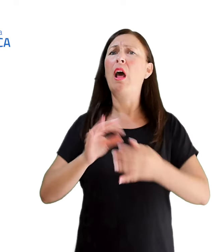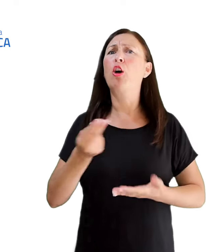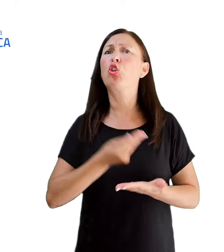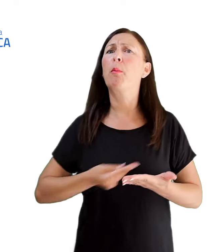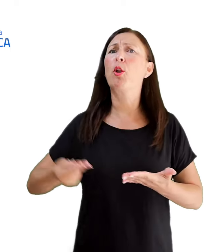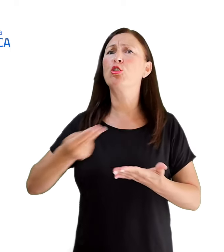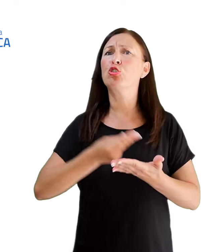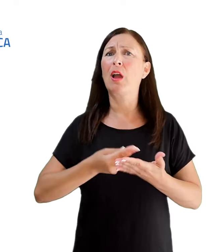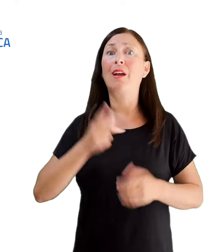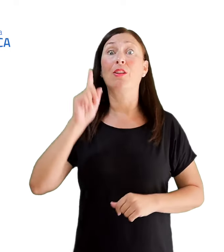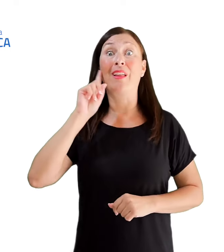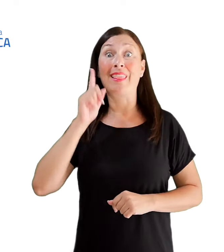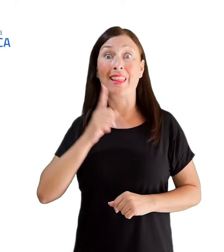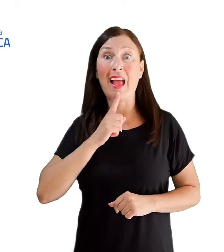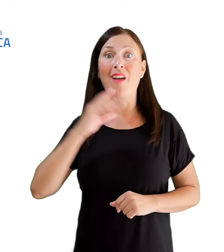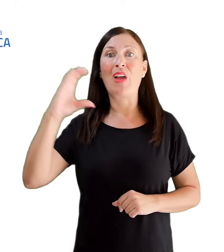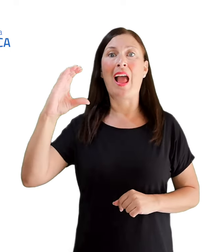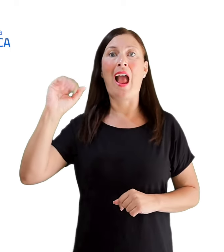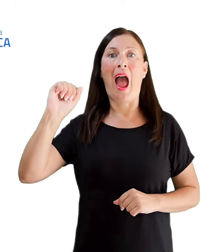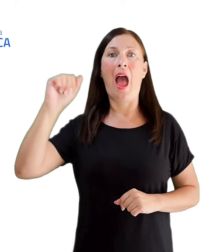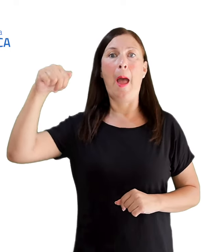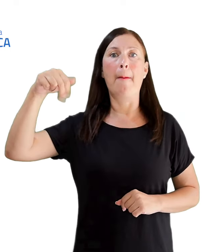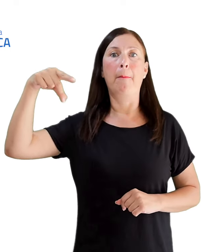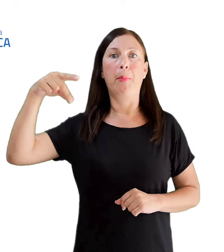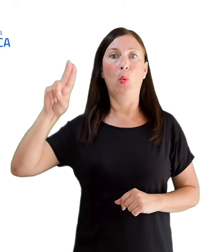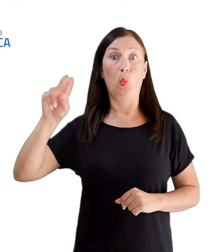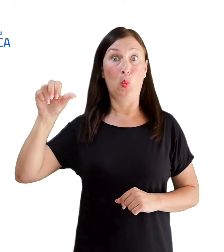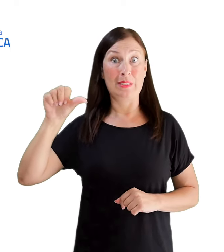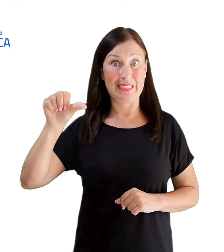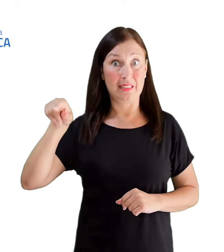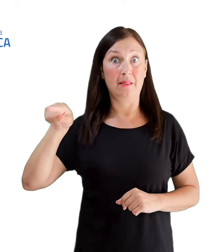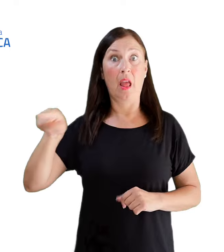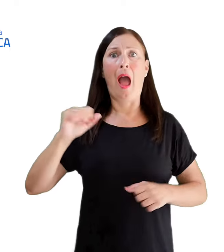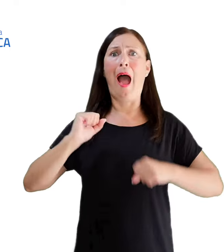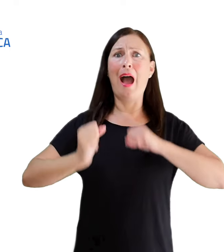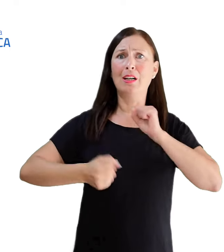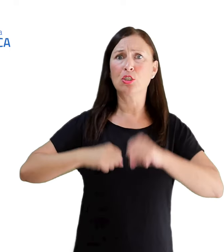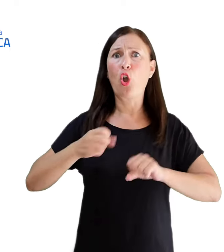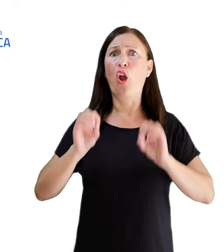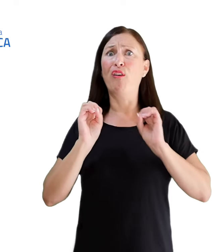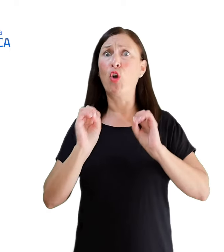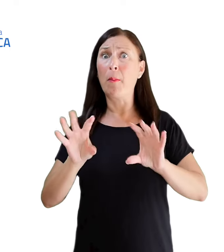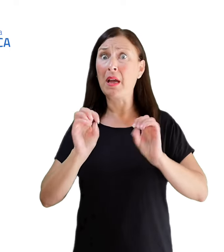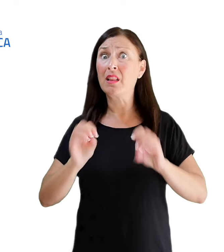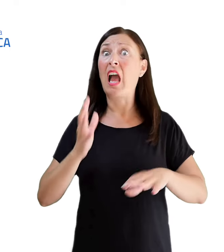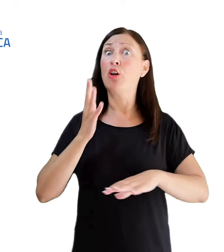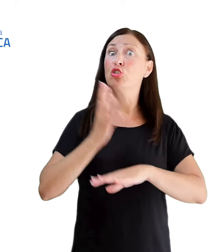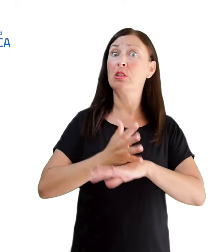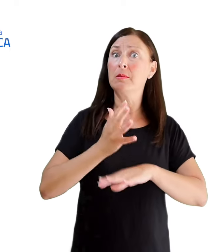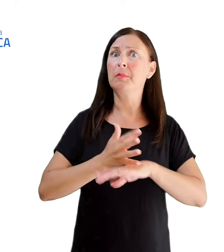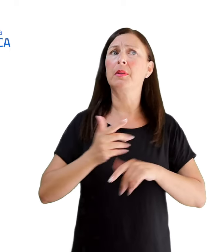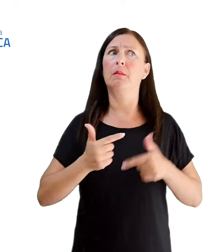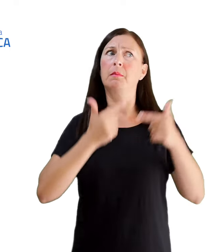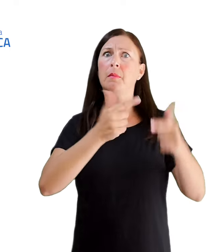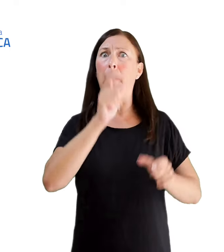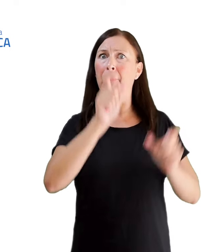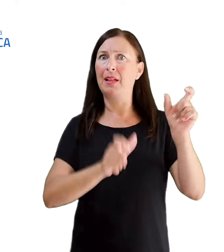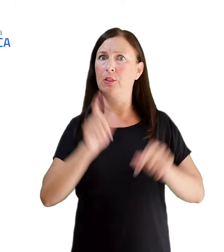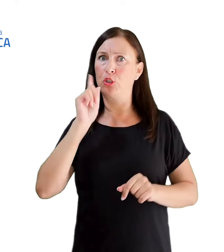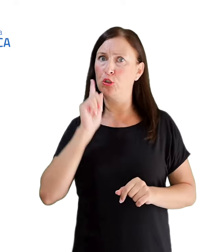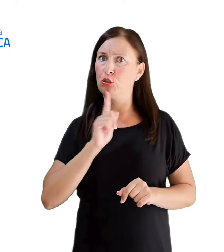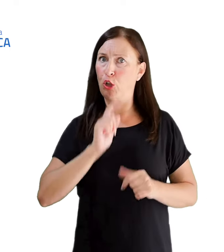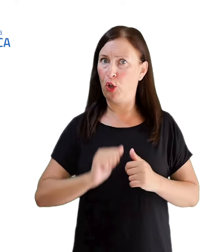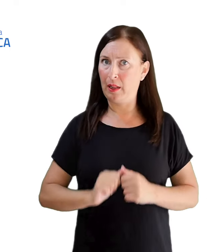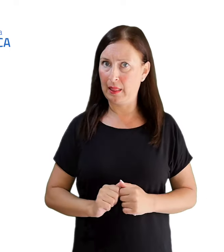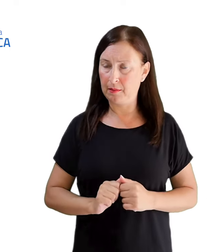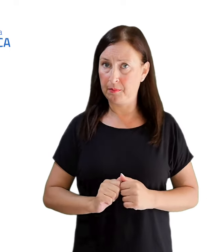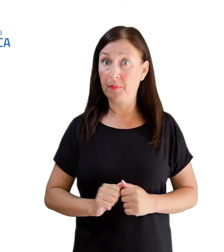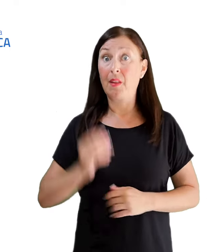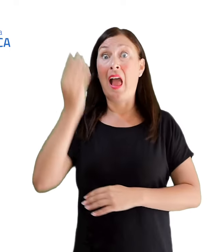collegati al progetto "Deaf Campus. Azioni formative accessibili per le persone sorde"